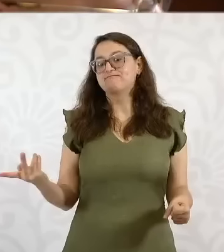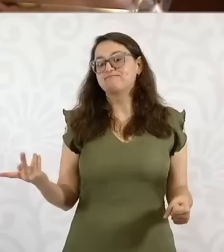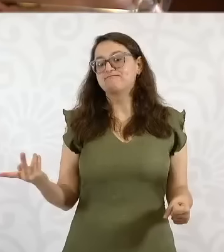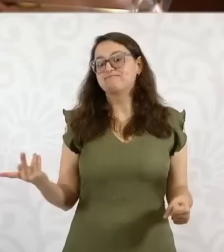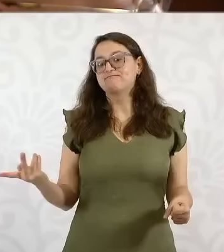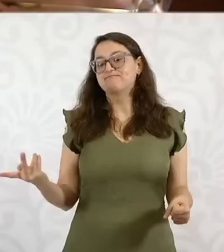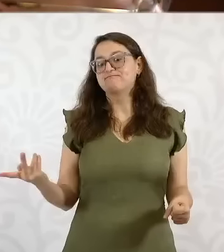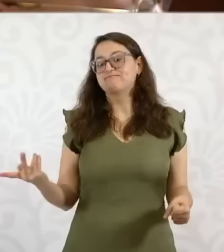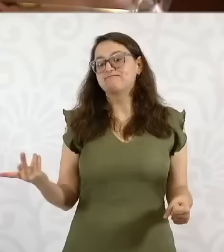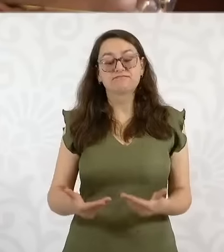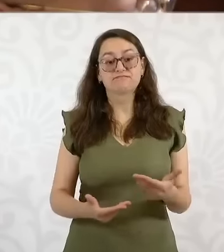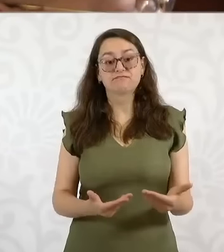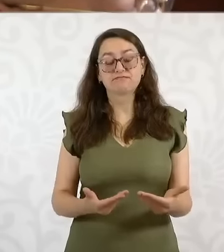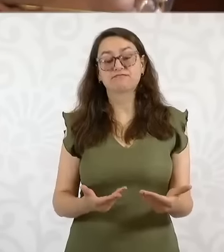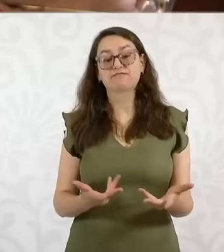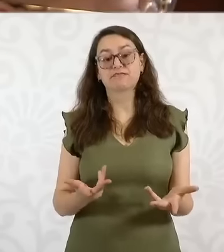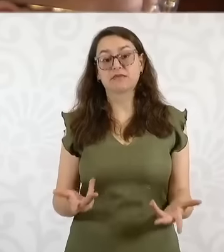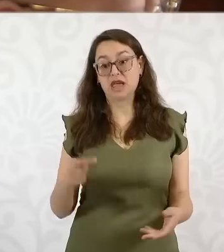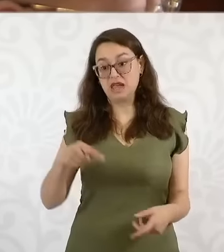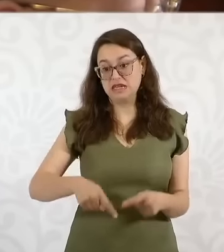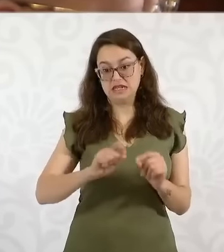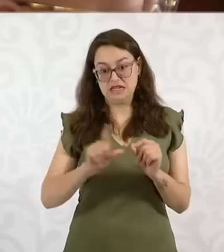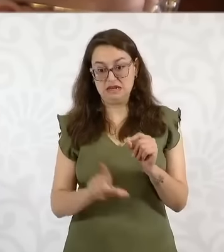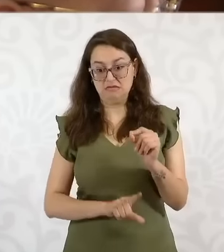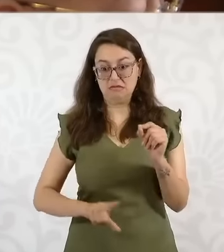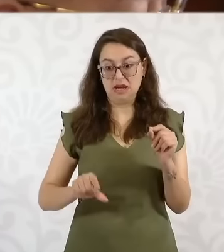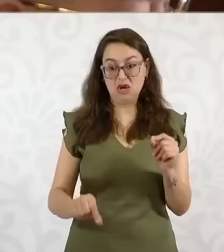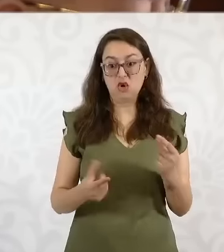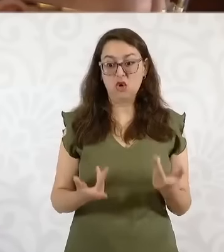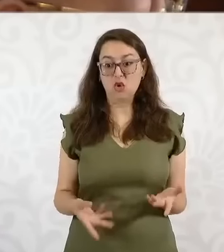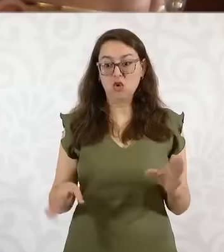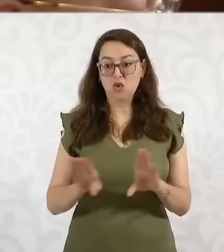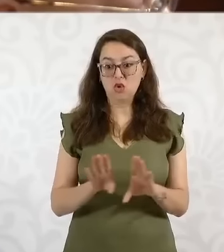financiero que ha generado, que ha hecho México en este tema, sobre todo en el control